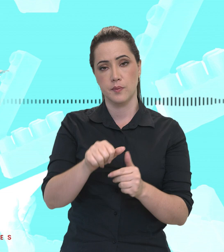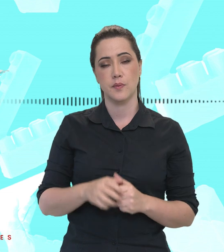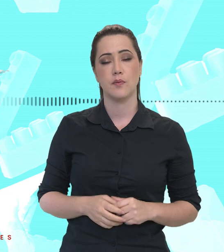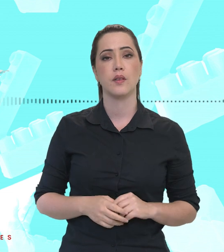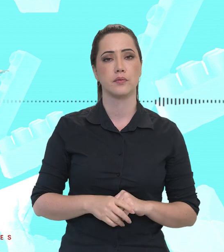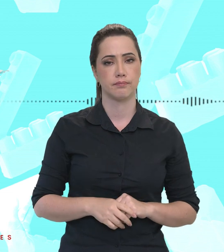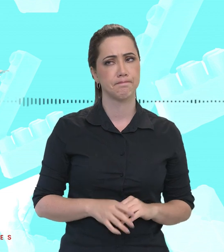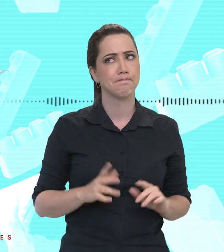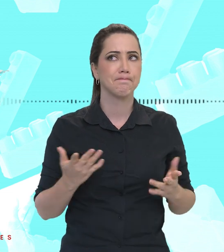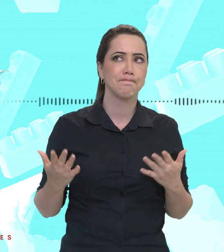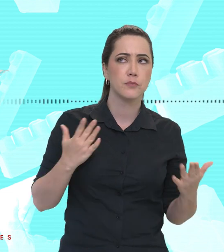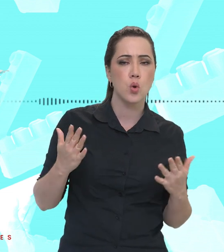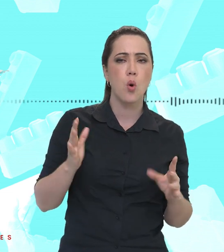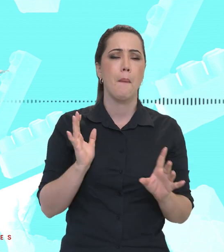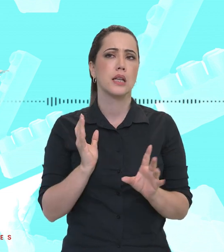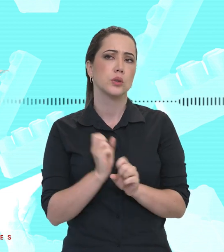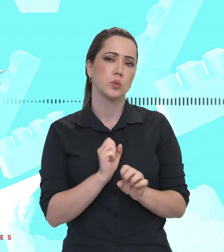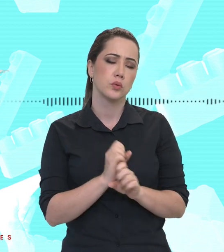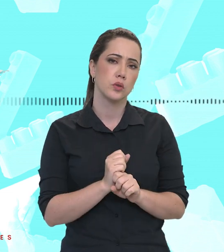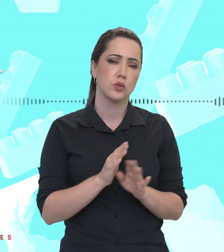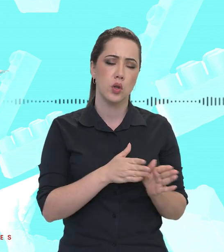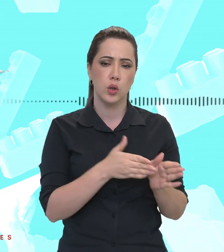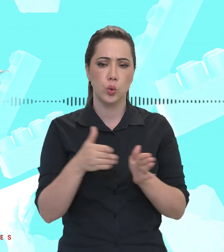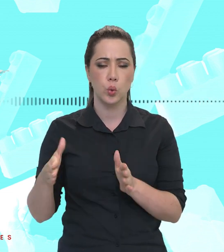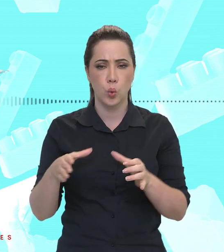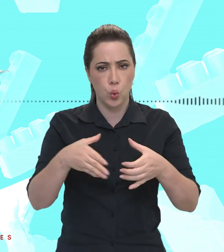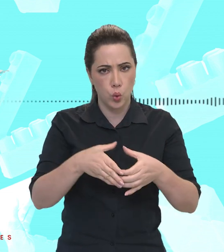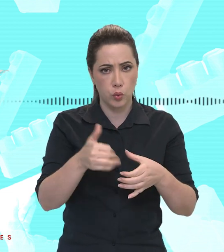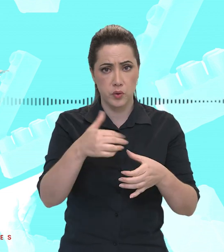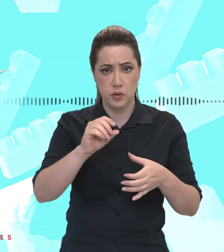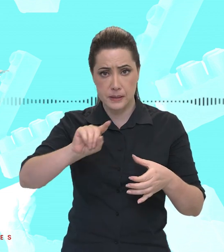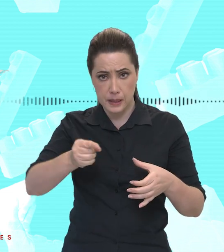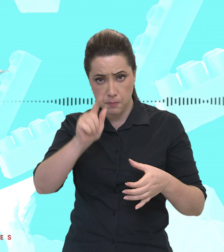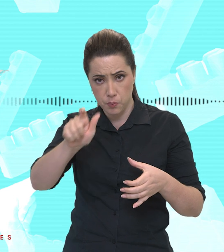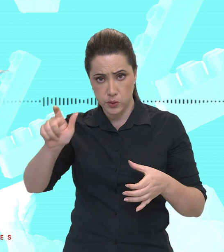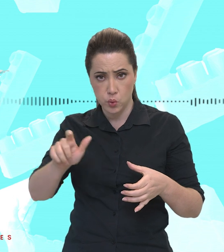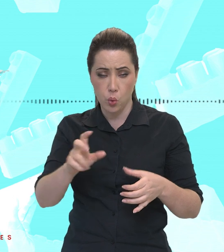[Patrícia] Numa hipótese mais conservadora, a cada 100 mil pessoas no mundo, 5 mil são